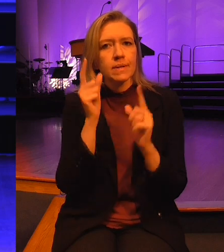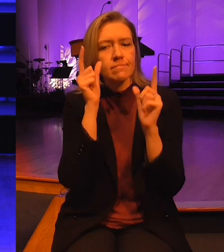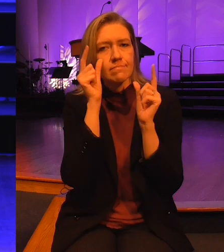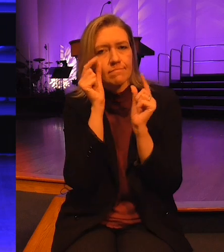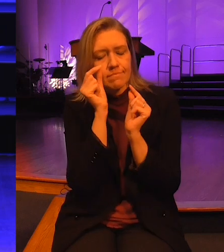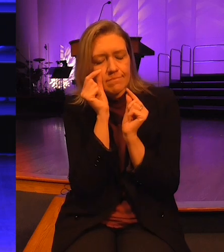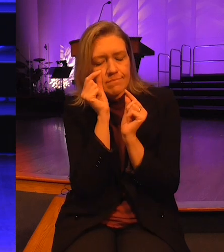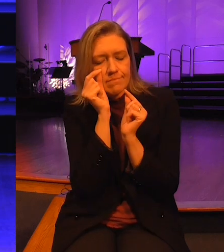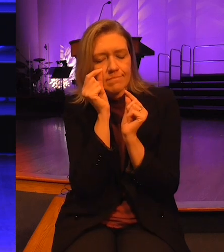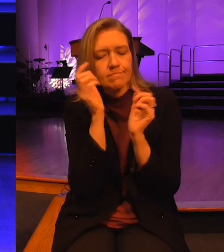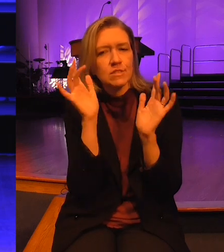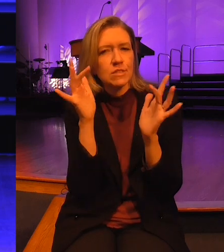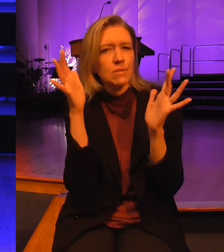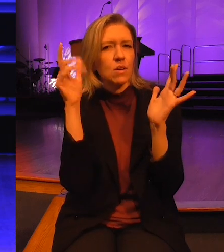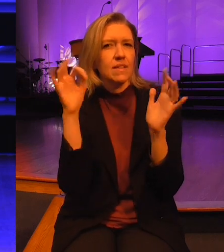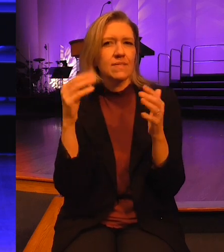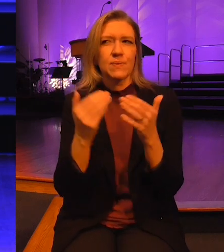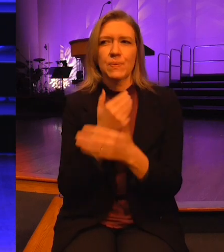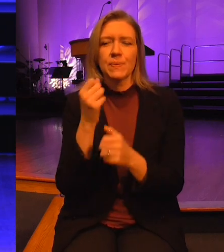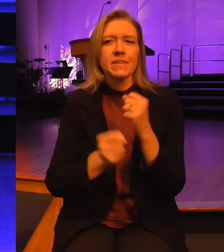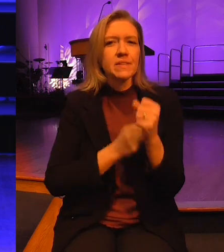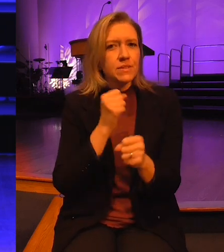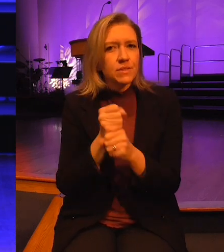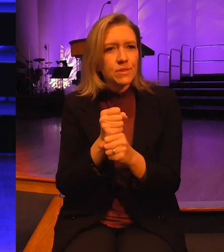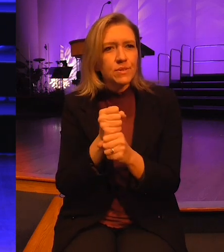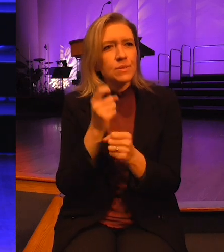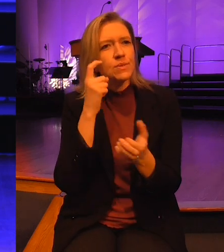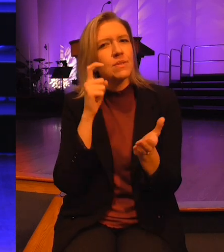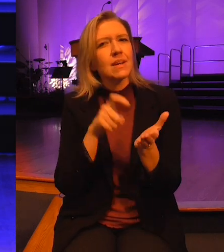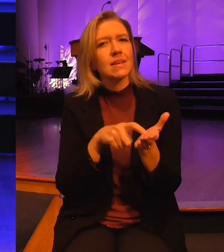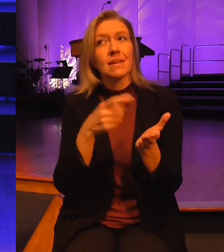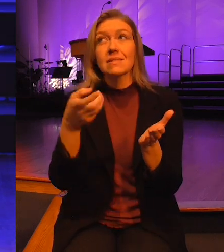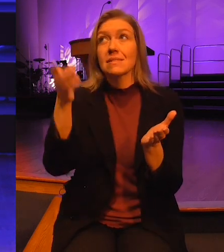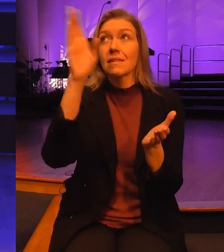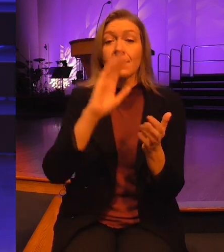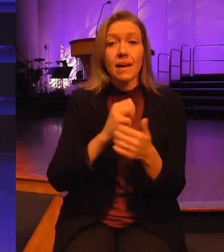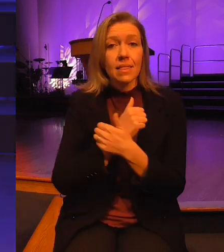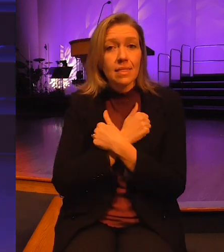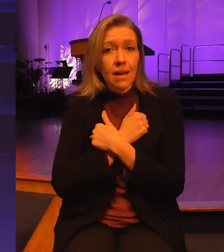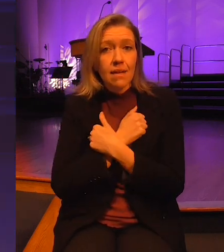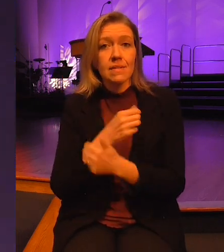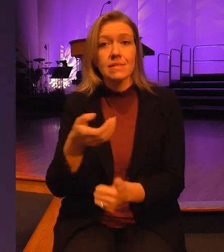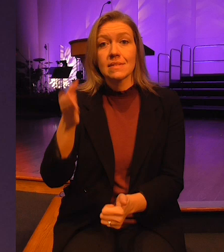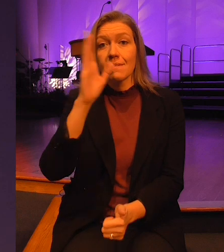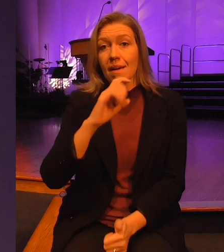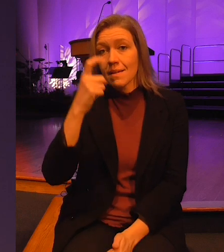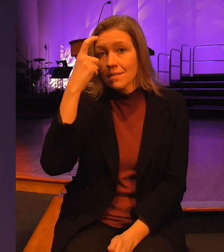Año Nuevo reconocen este amor Divino, la Conciencia divina, la esencia eterna y eterna de